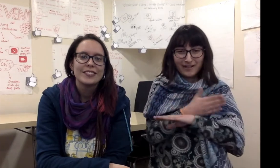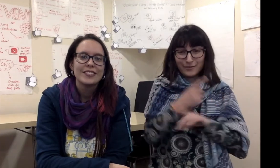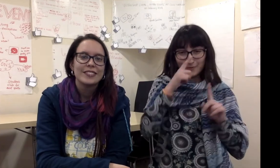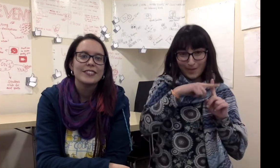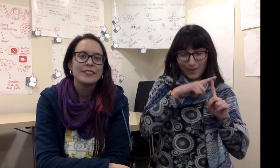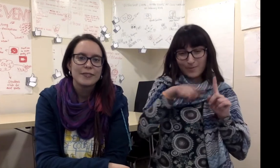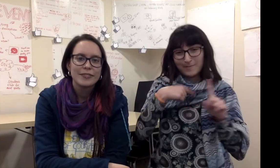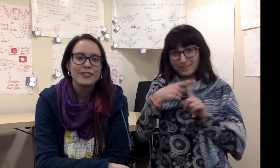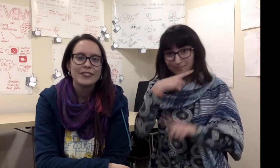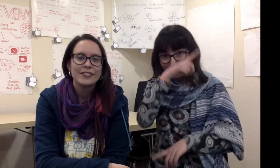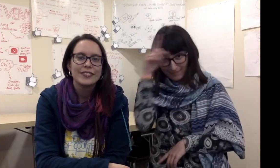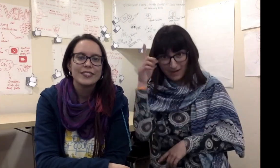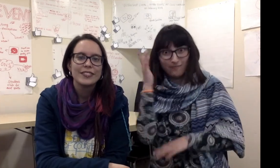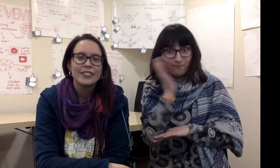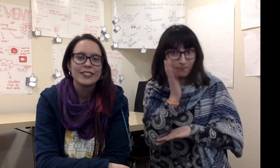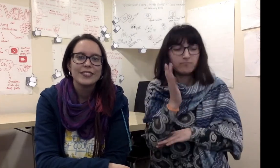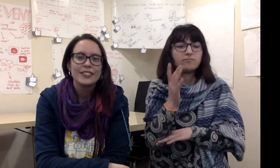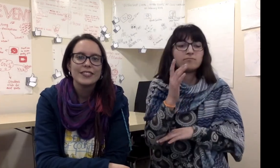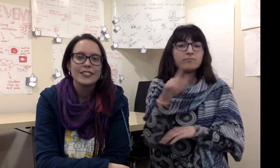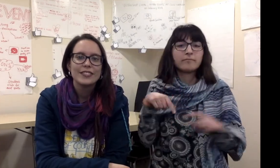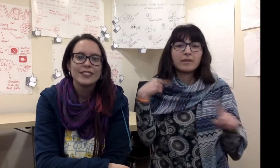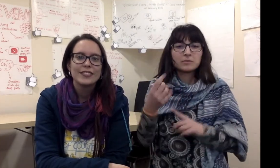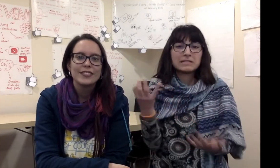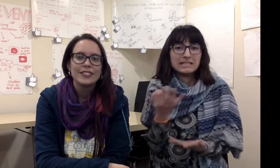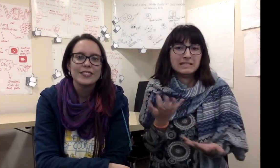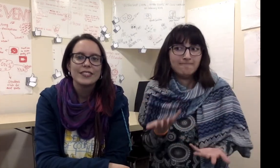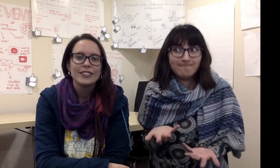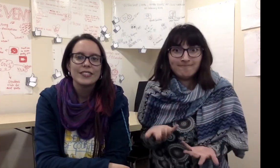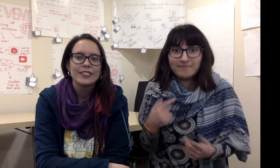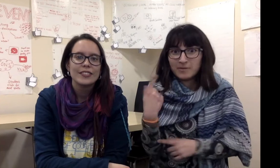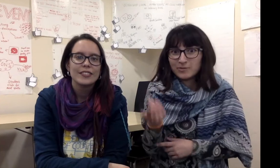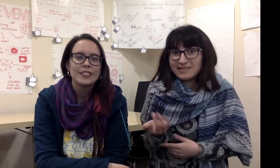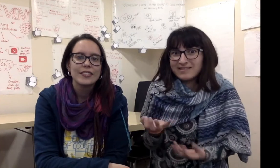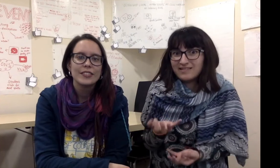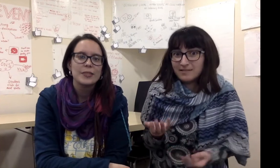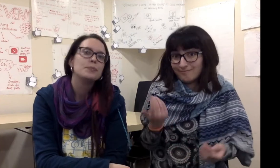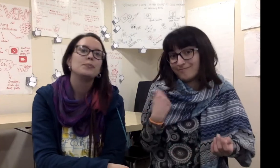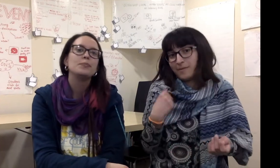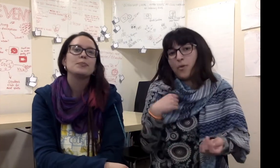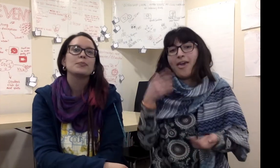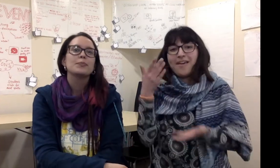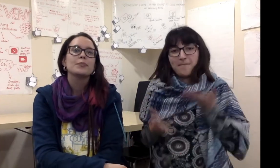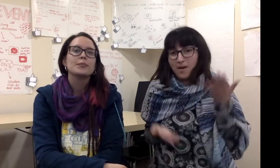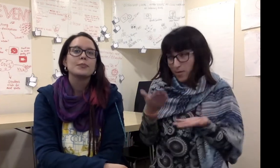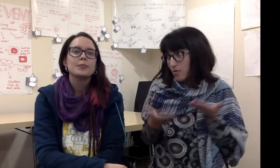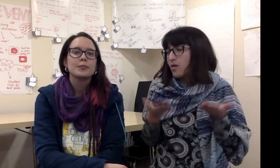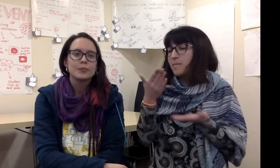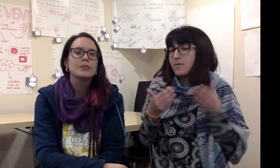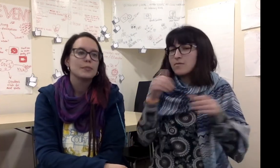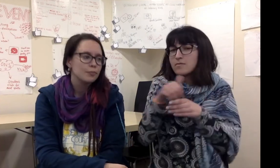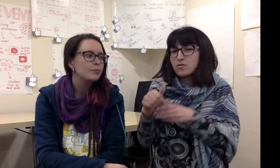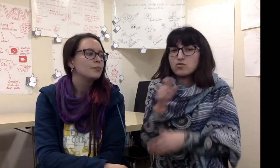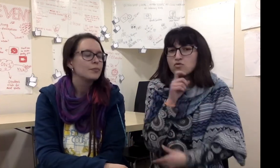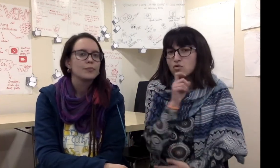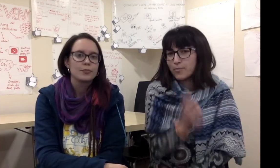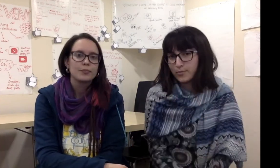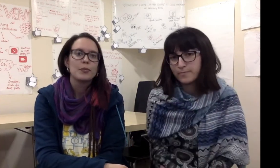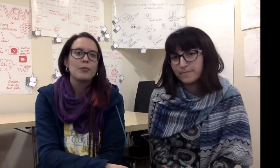en la evaluación de los talleres realizados, que hemos hecho en Toledo y Madrid.